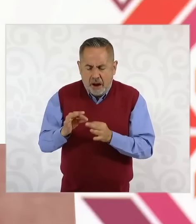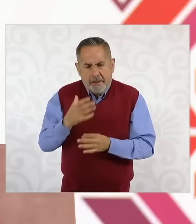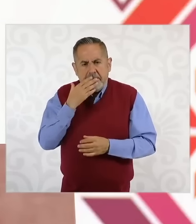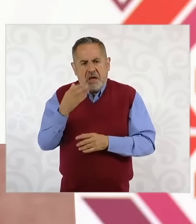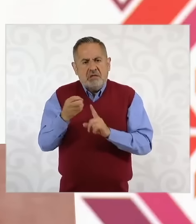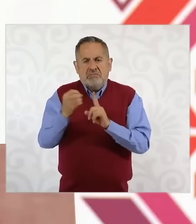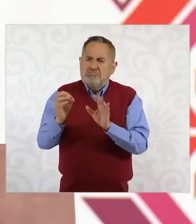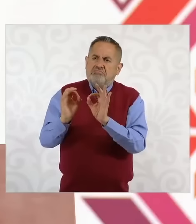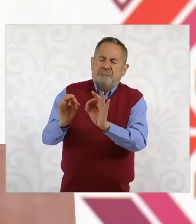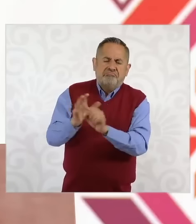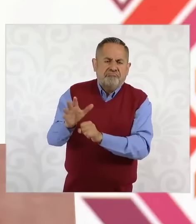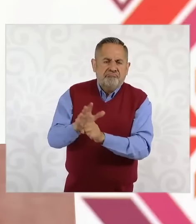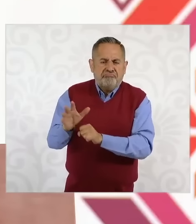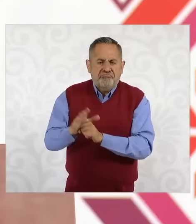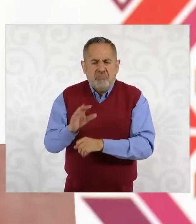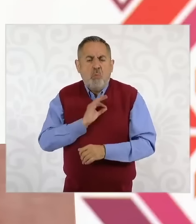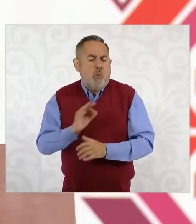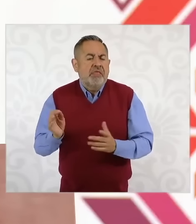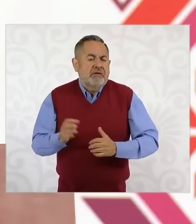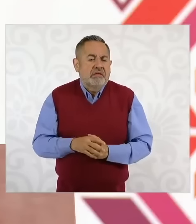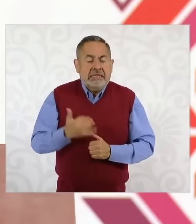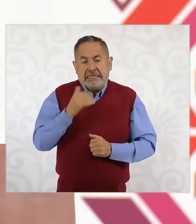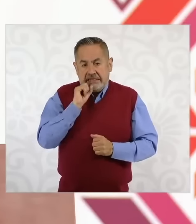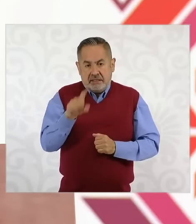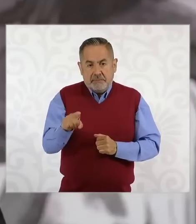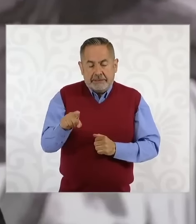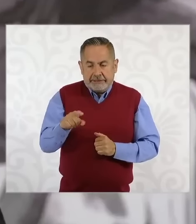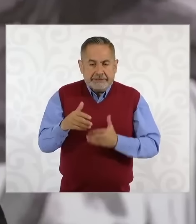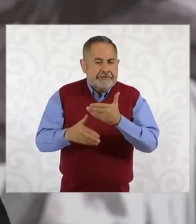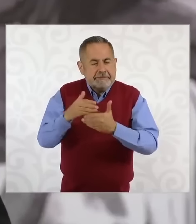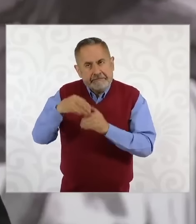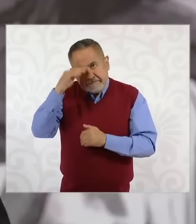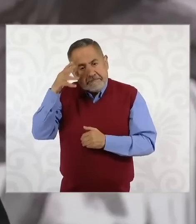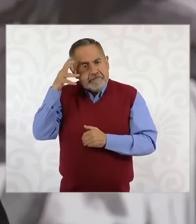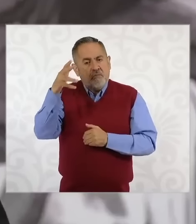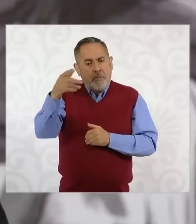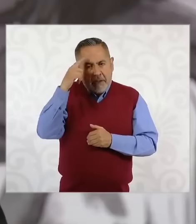completamente sostenible y estamos en la eh trayectoria para que se estabilice e incluso